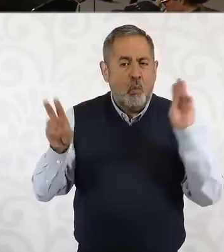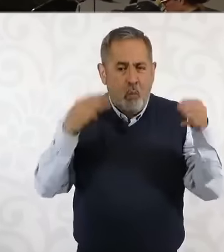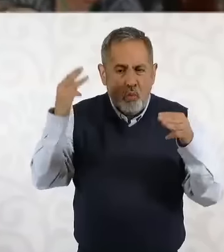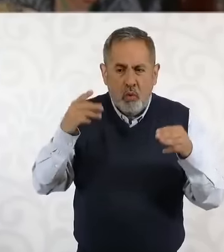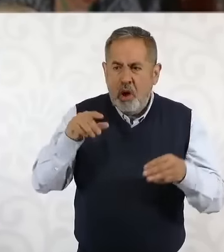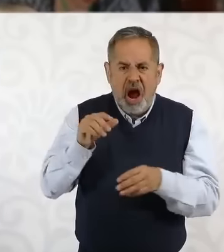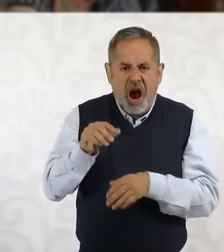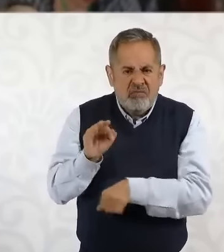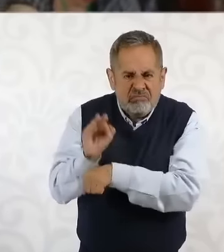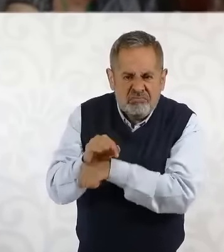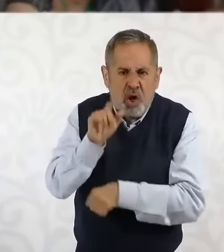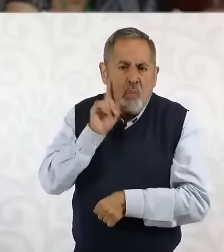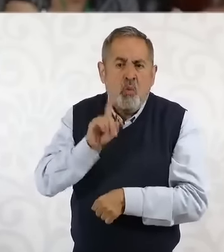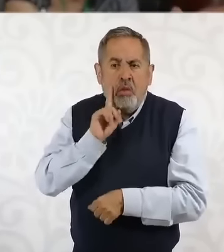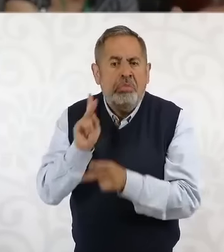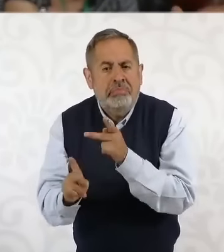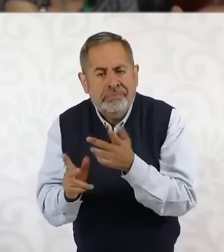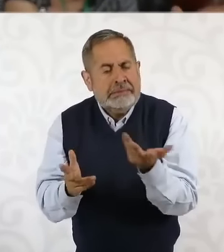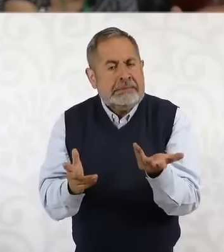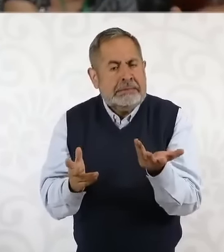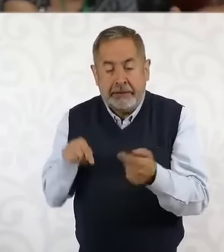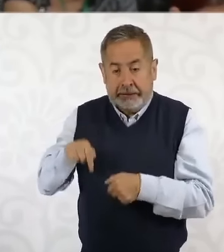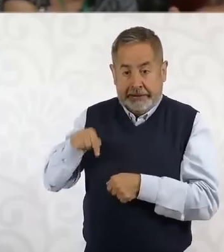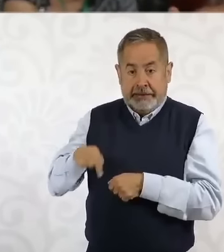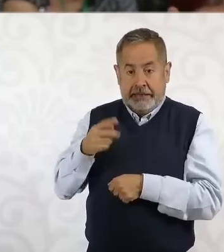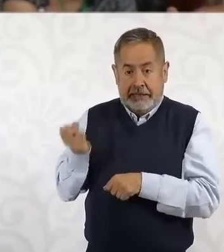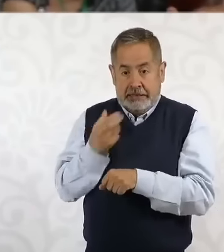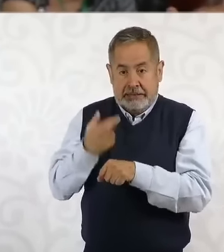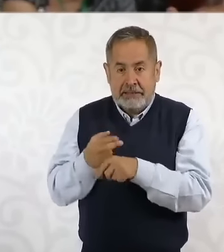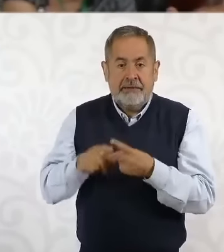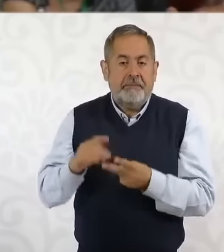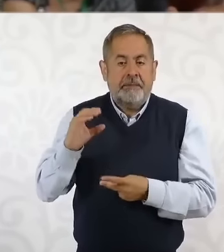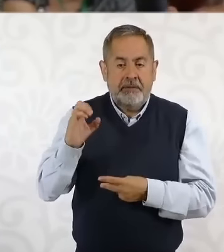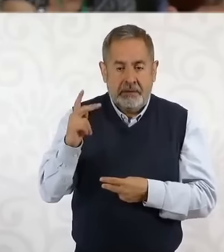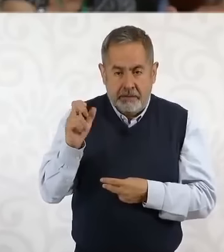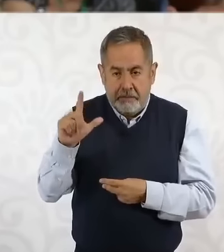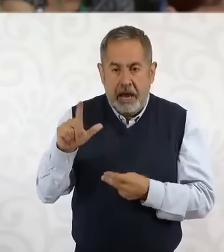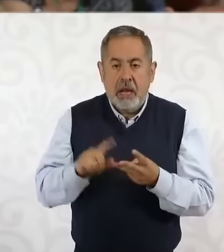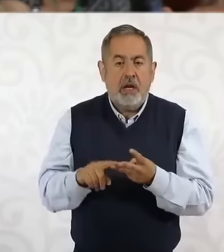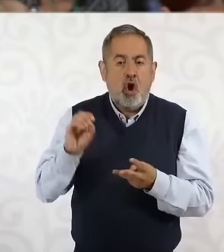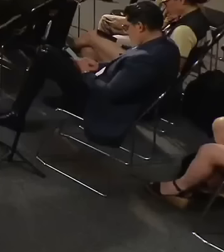eh un estudio elaborado por la Secretaría de Economía, la CEPAL y la OIT propone incorporar